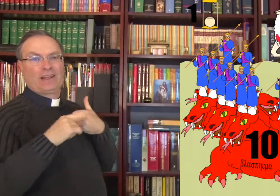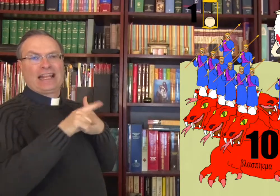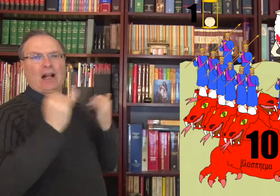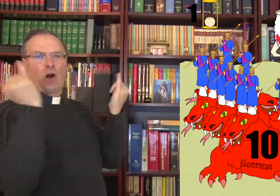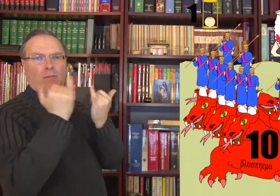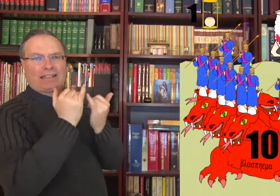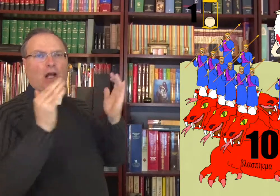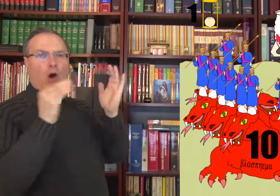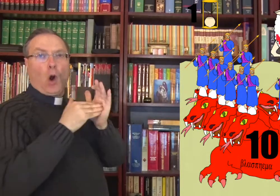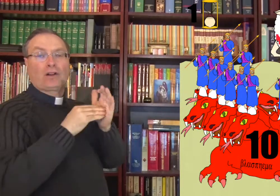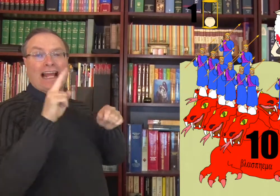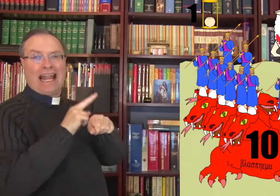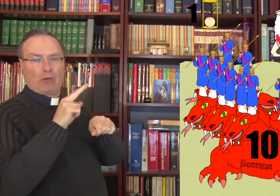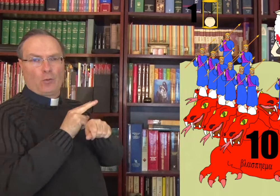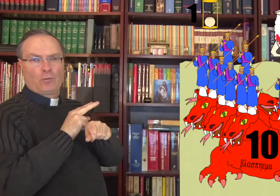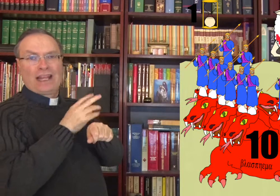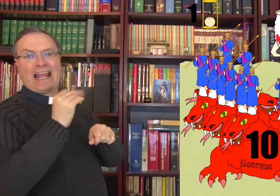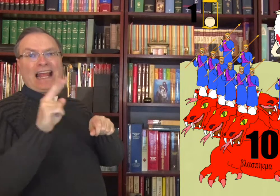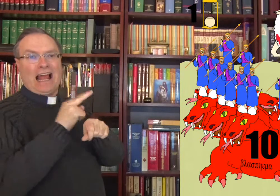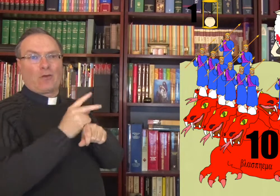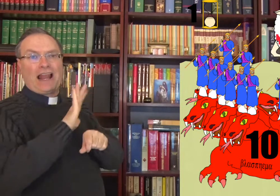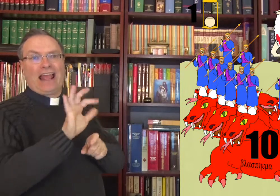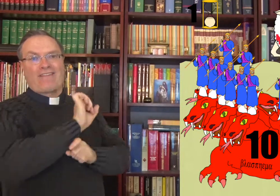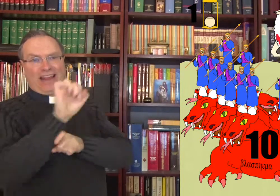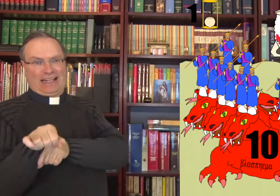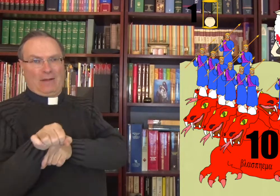Ils combattront contre l'Agneau et l'Agneau les vaincra